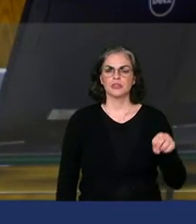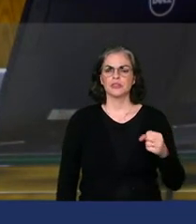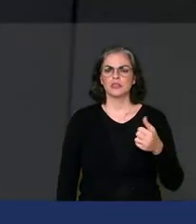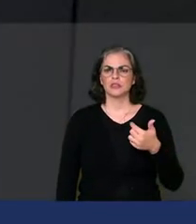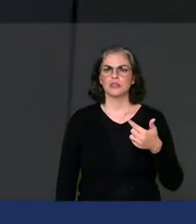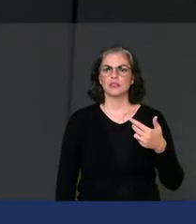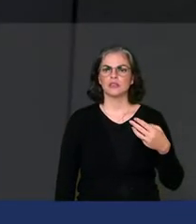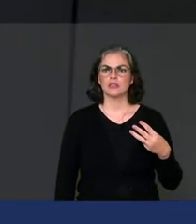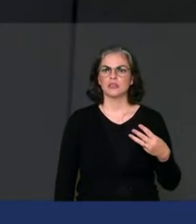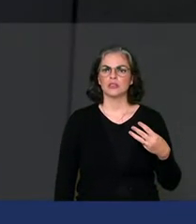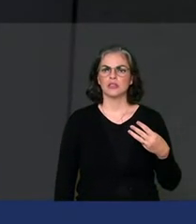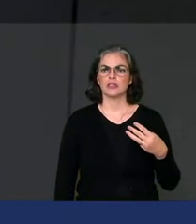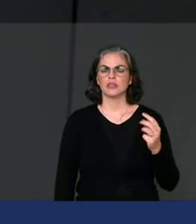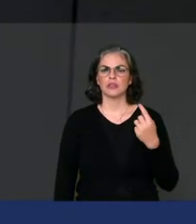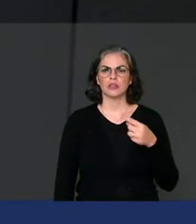ESTÁ CERRADA A VOTAÇÃO.